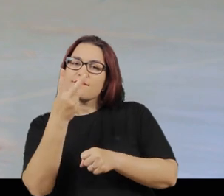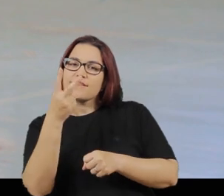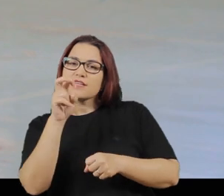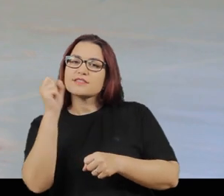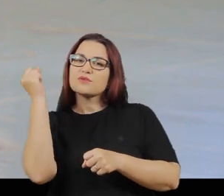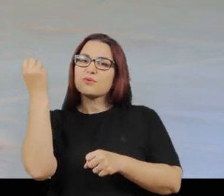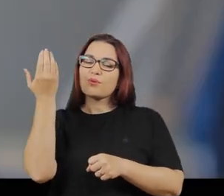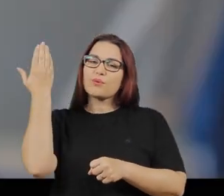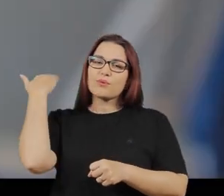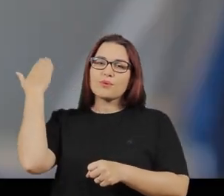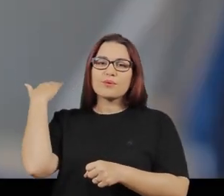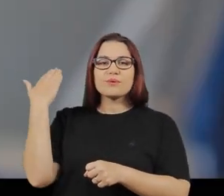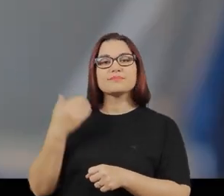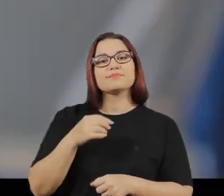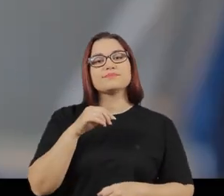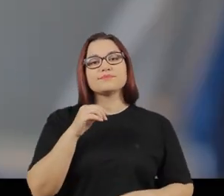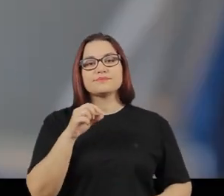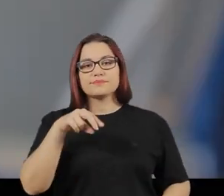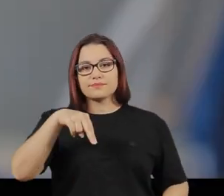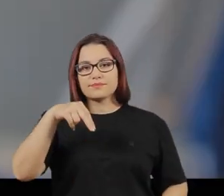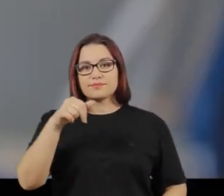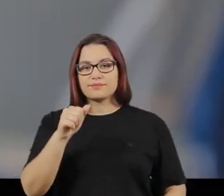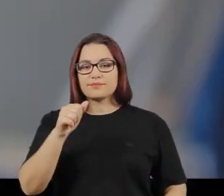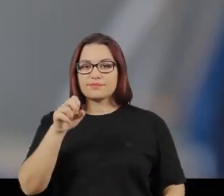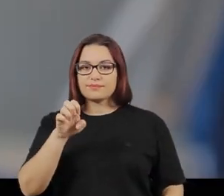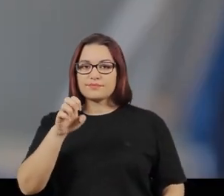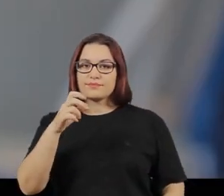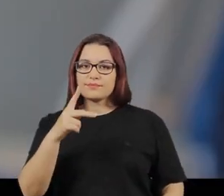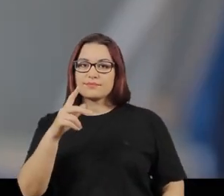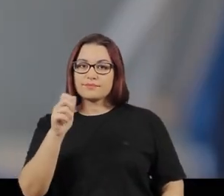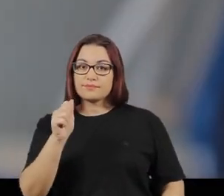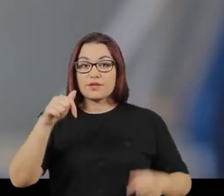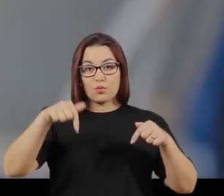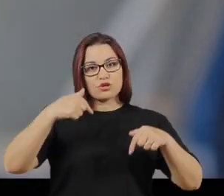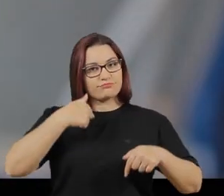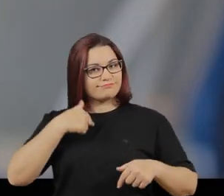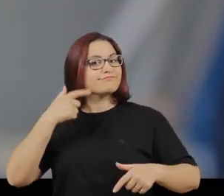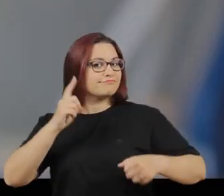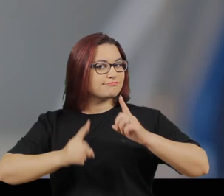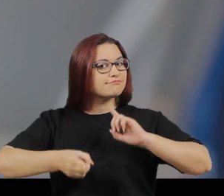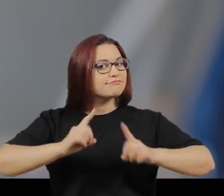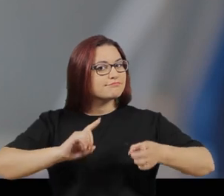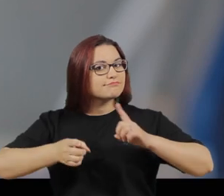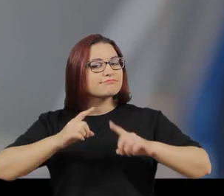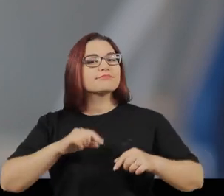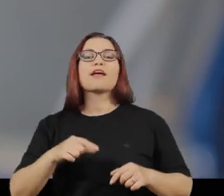Adaptada, que hoje eu sou coordenadora, e nós temos várias atividades, inclusive